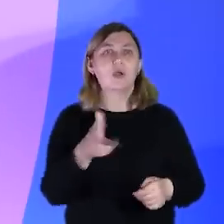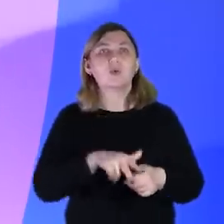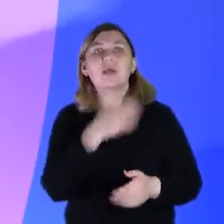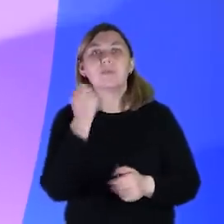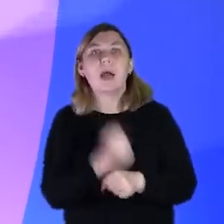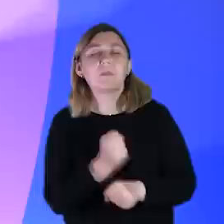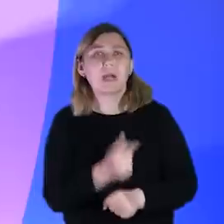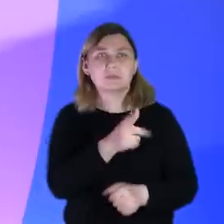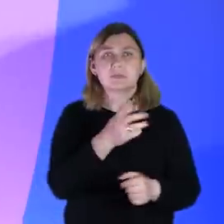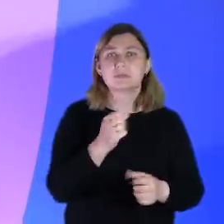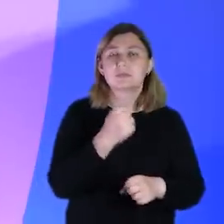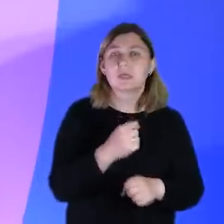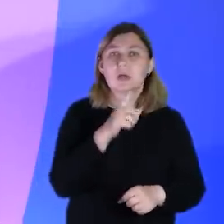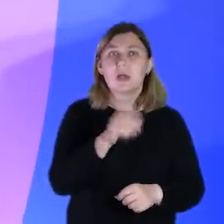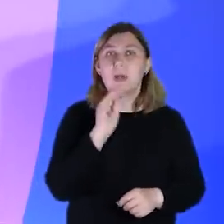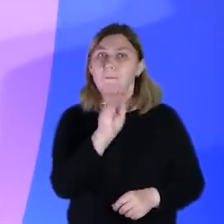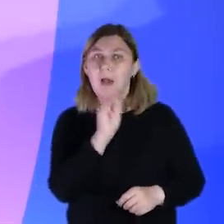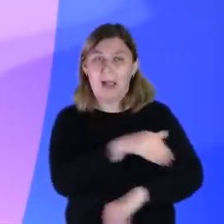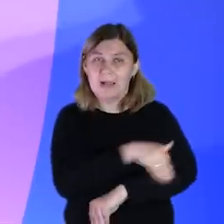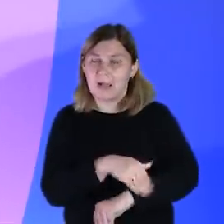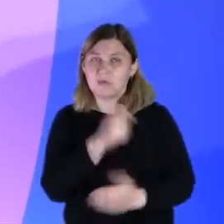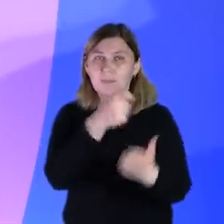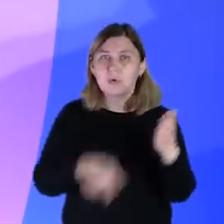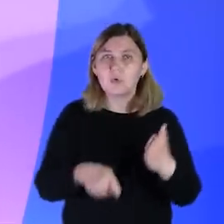miała pracy i nie miała zatrudnienia, zagadnąć na granicy, żeby kupiła flaszkę